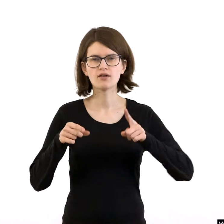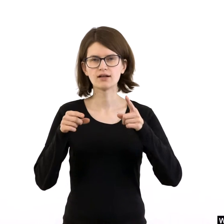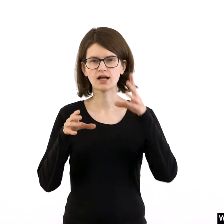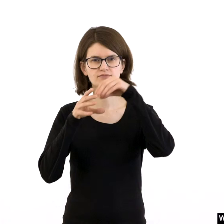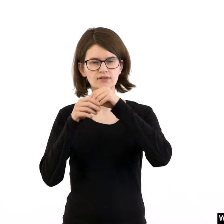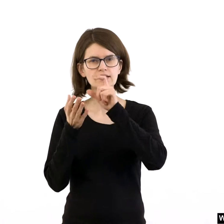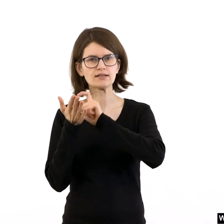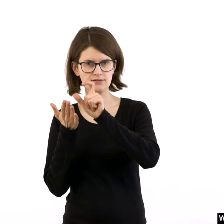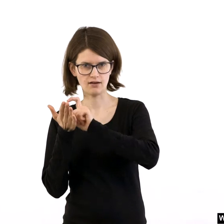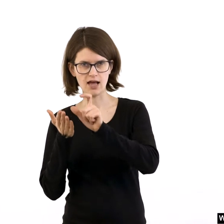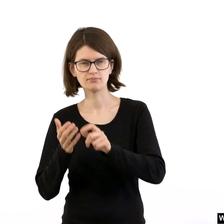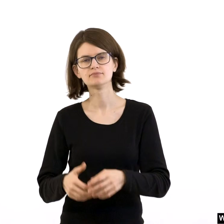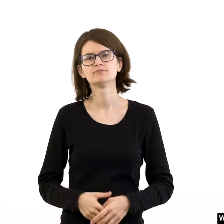Profil organizacji na Instagramie